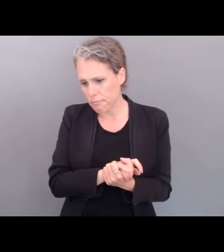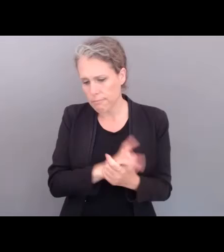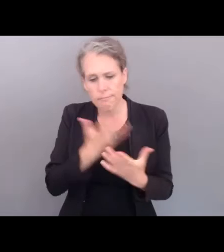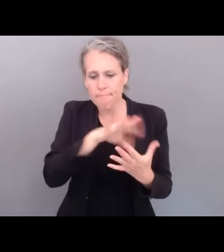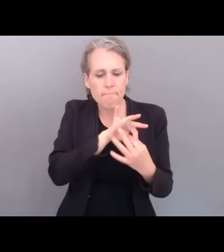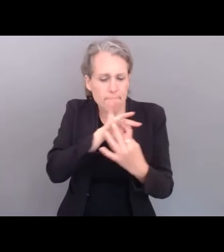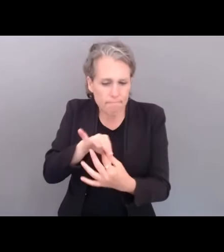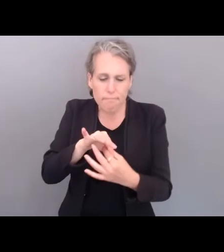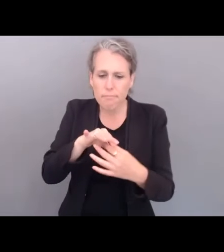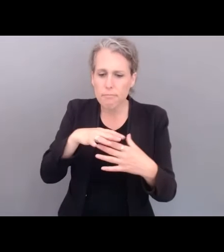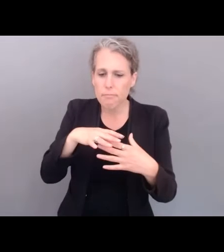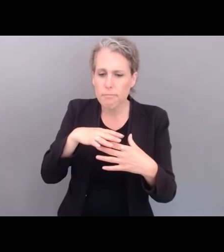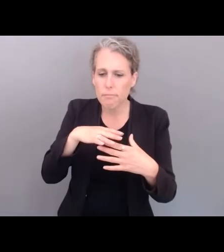: la agenda de los derechos de las personas con discapacidad ha aterrizado en términos de accesibilidad, atención médica,